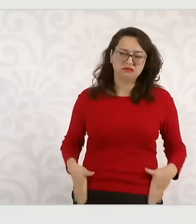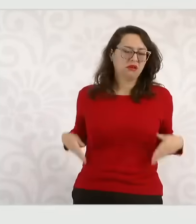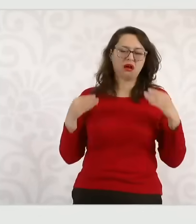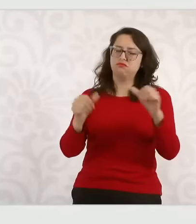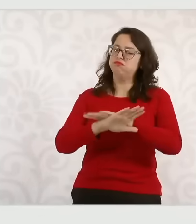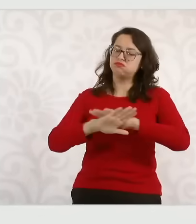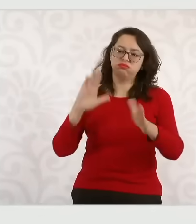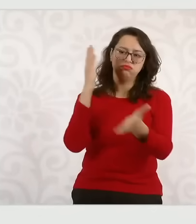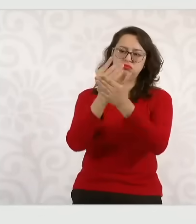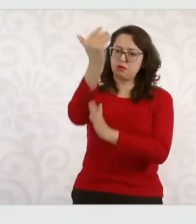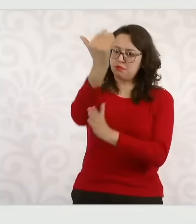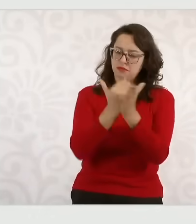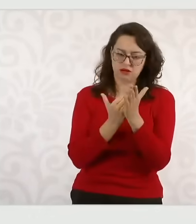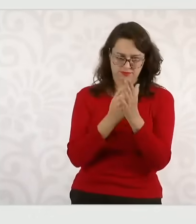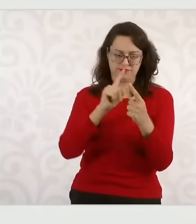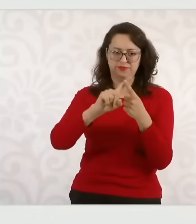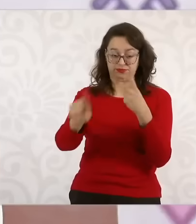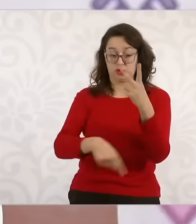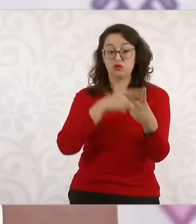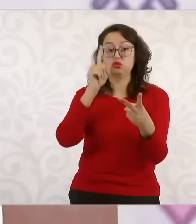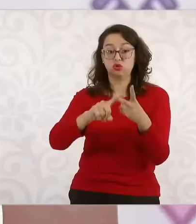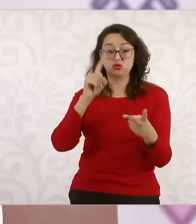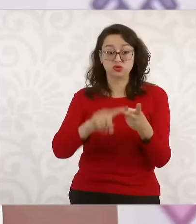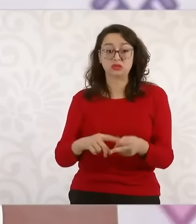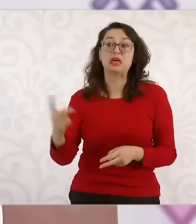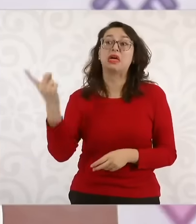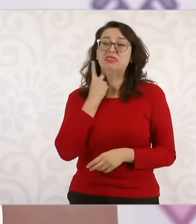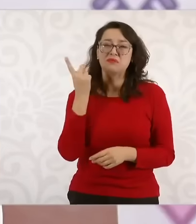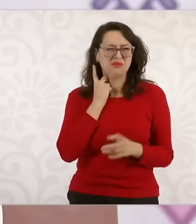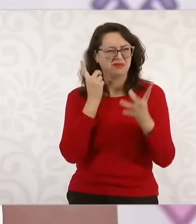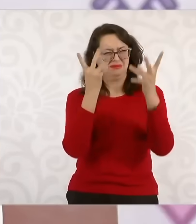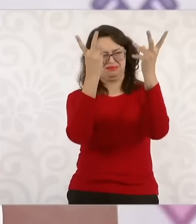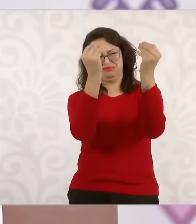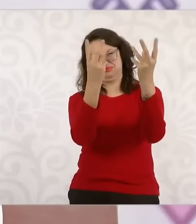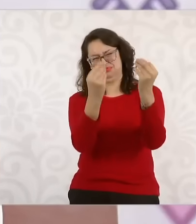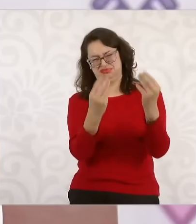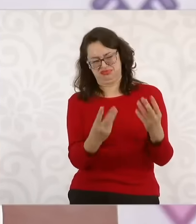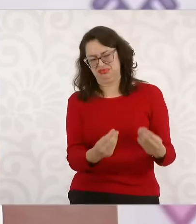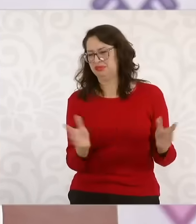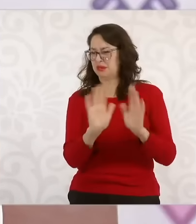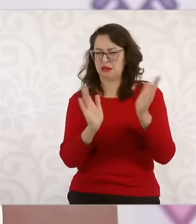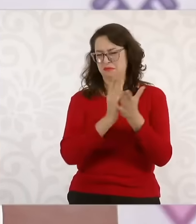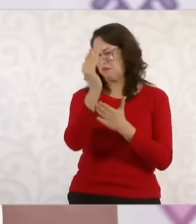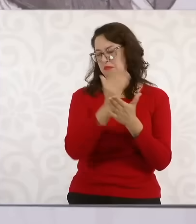la otra es eh reducir el número de diputados también es algo que pero no está claro la